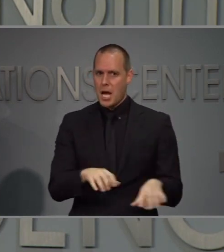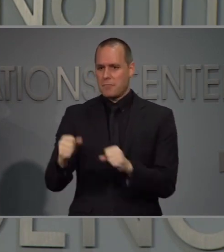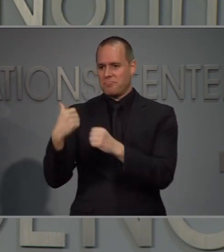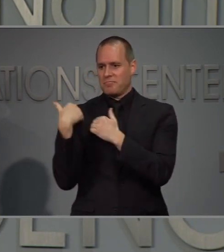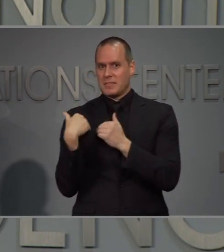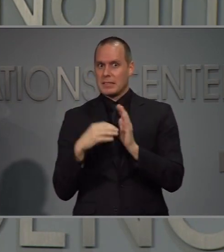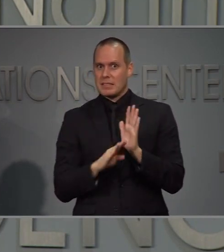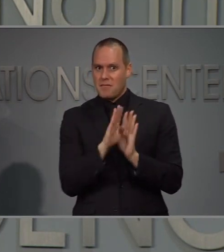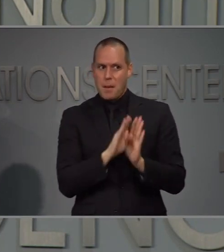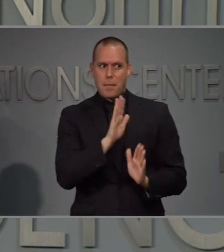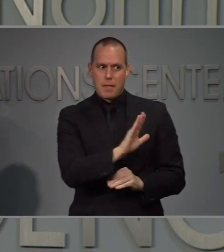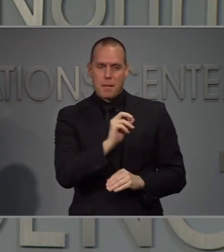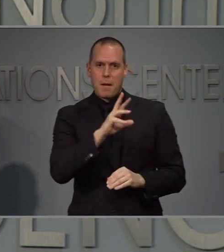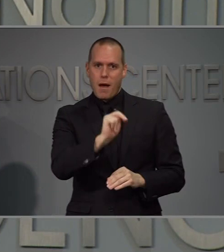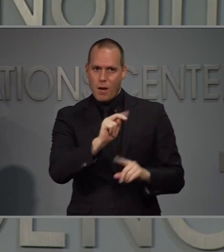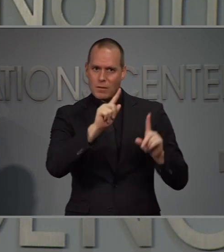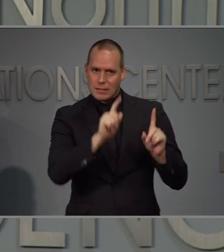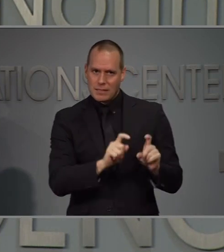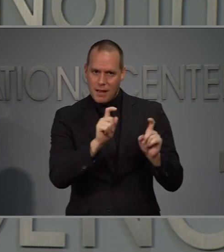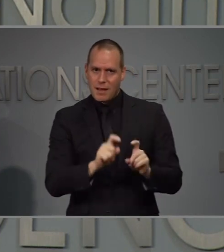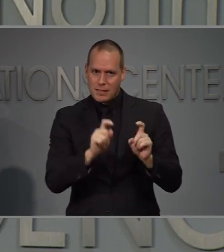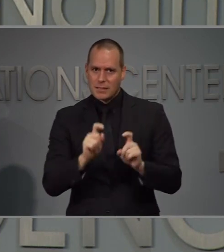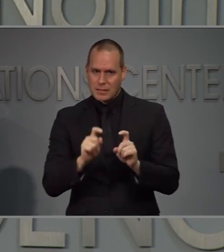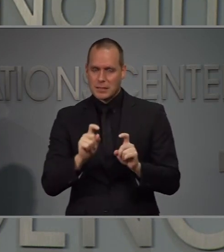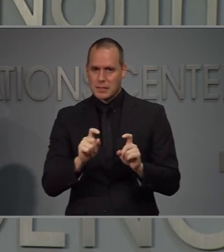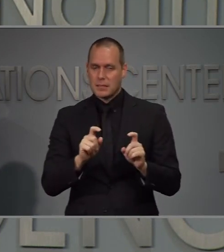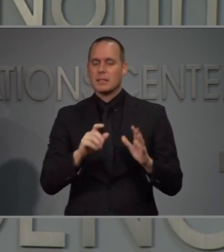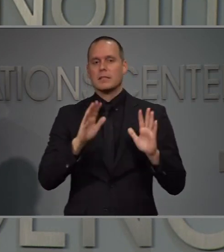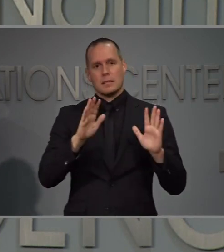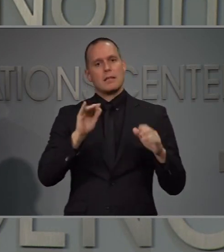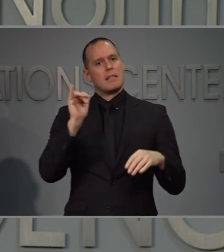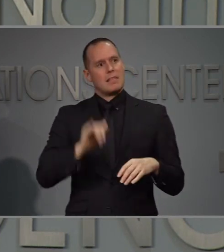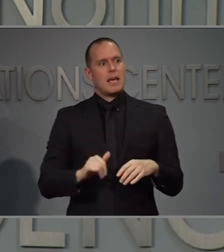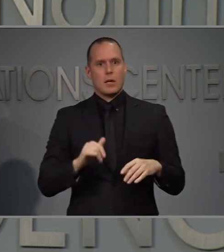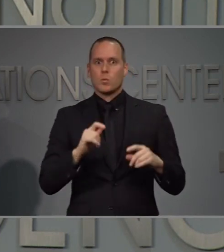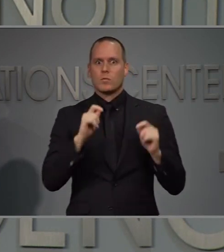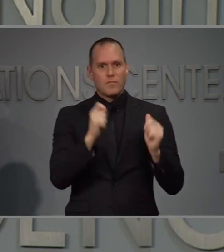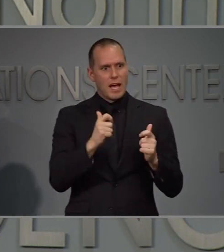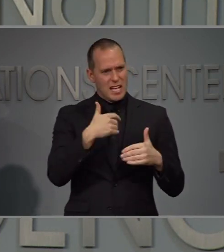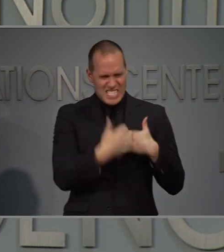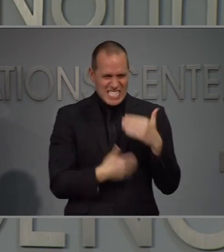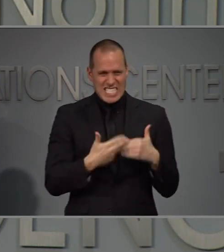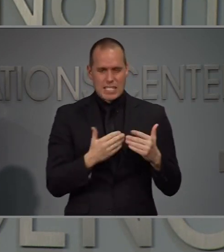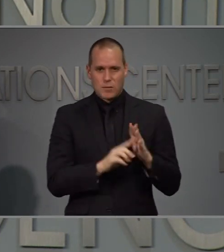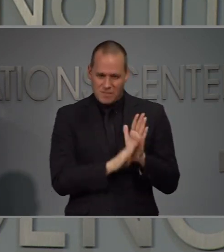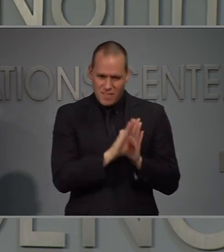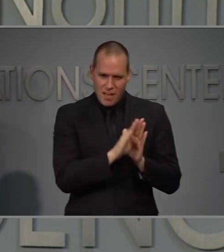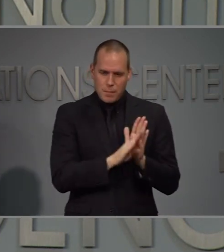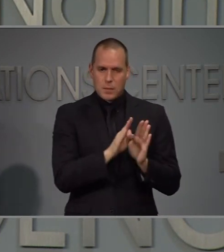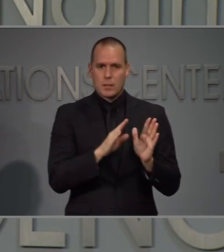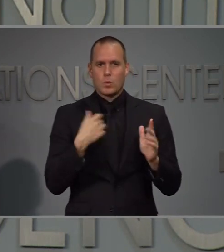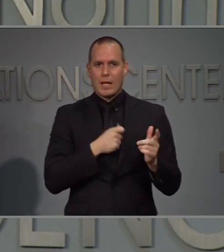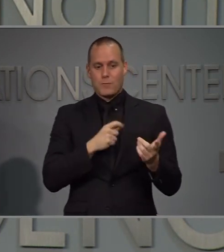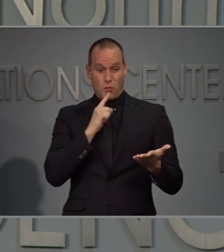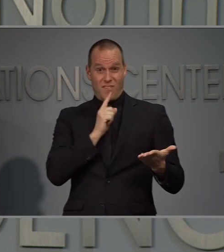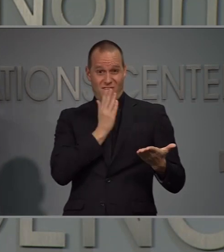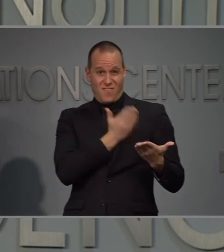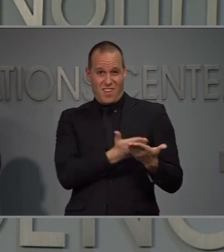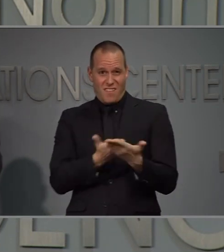muchas organizaciones en Carolina del Norte empezaron a a crear sus pruebas de diagnóstico que también tienen